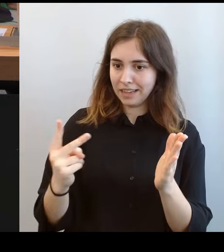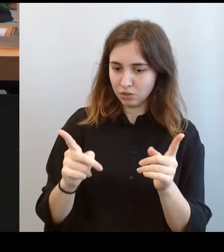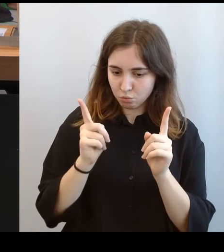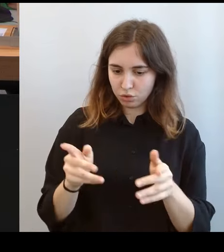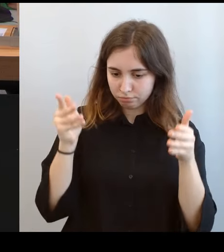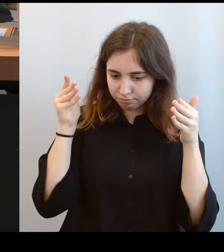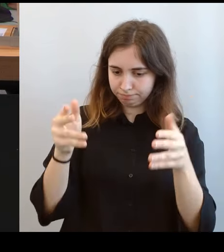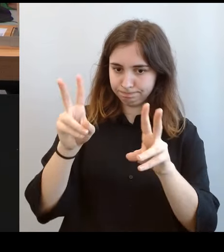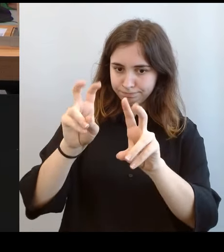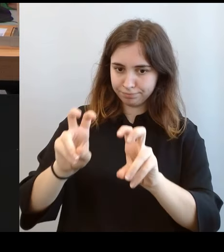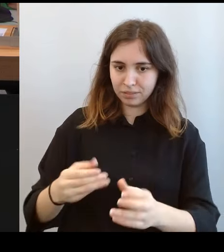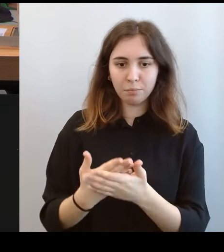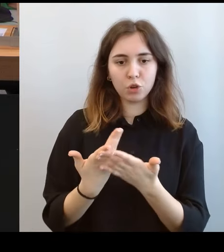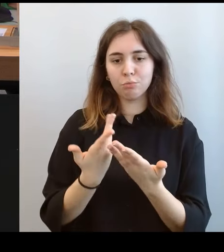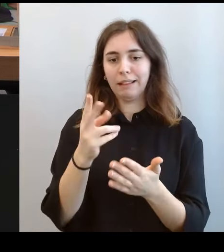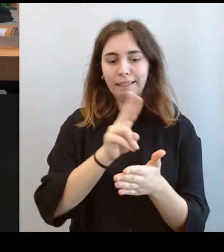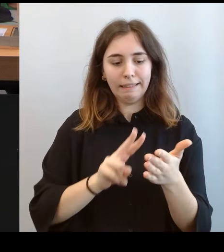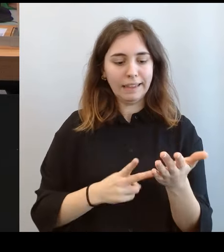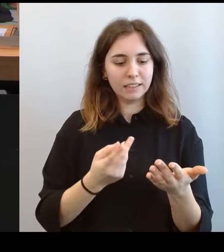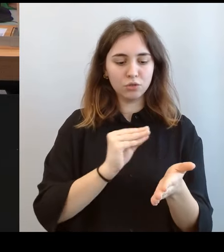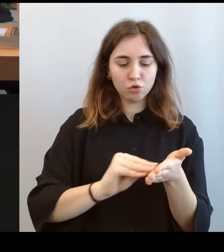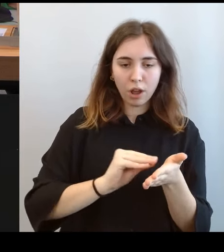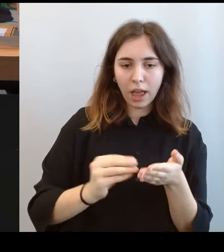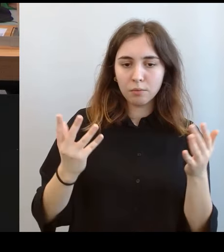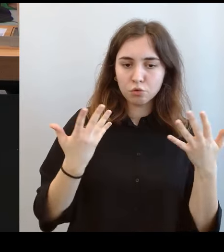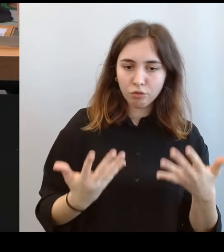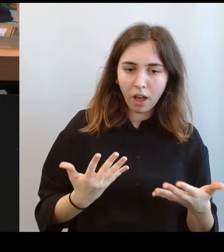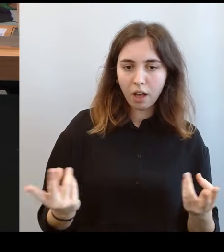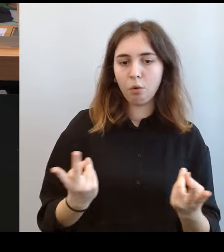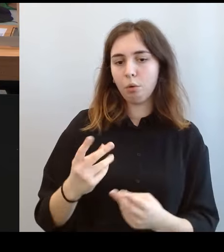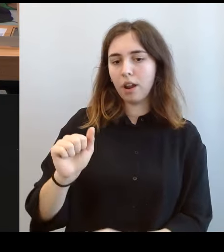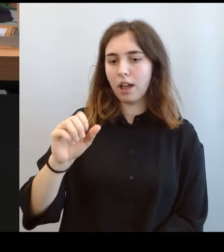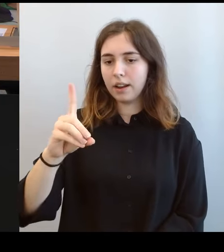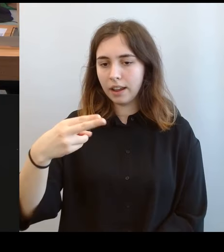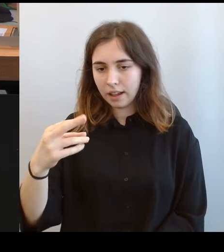zu ADHS, aber auch zu Motorikstörungen, zum kritischen